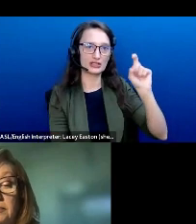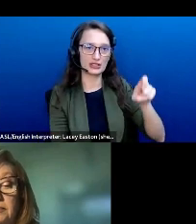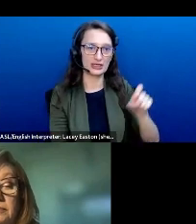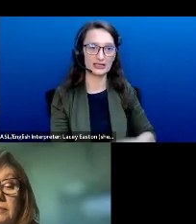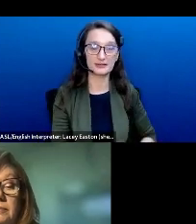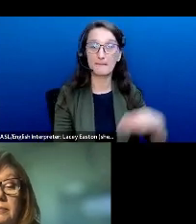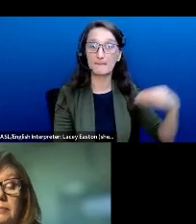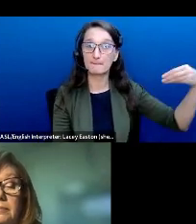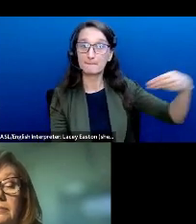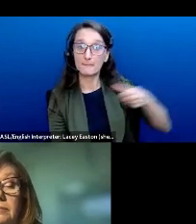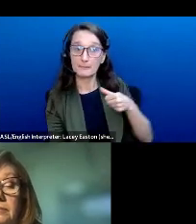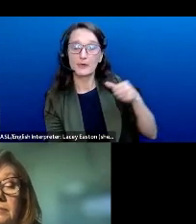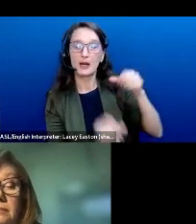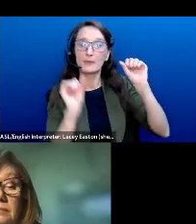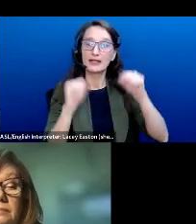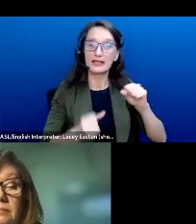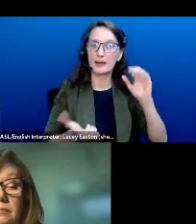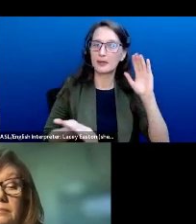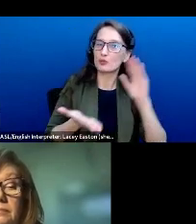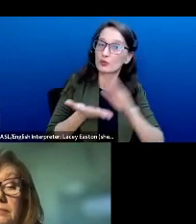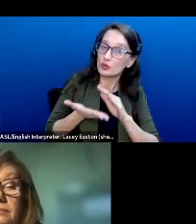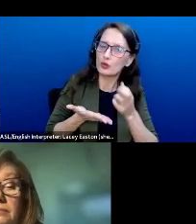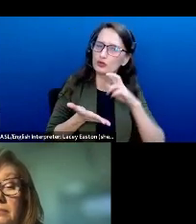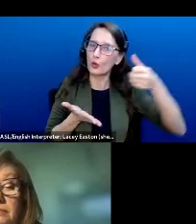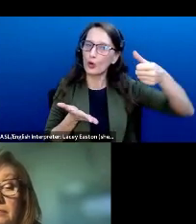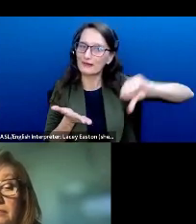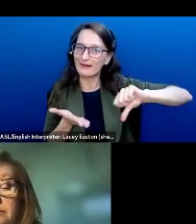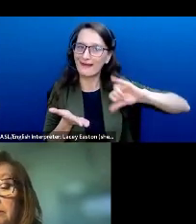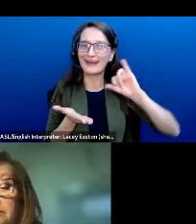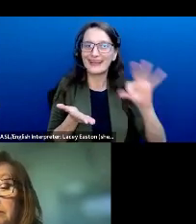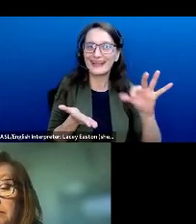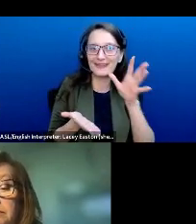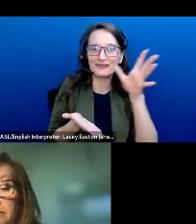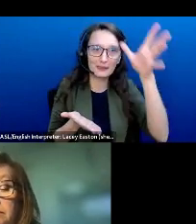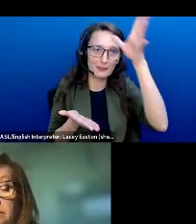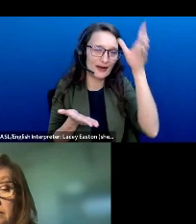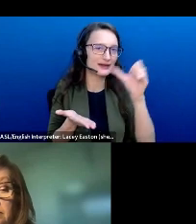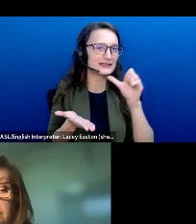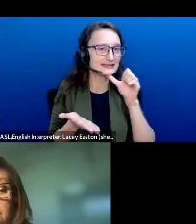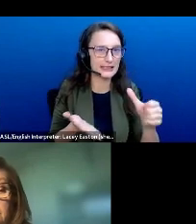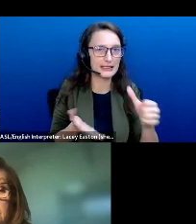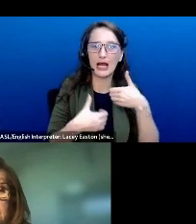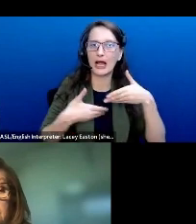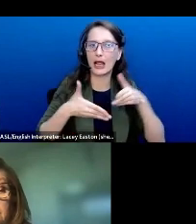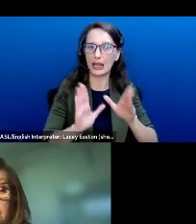puede reducirse o denegarse si el padre no puso al niño a disposición para la evaluación o